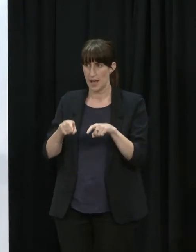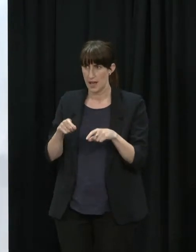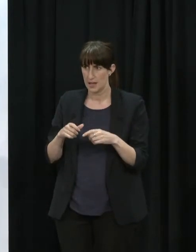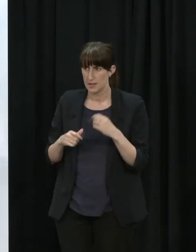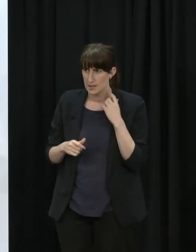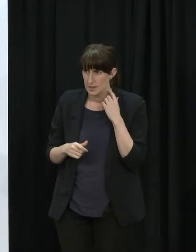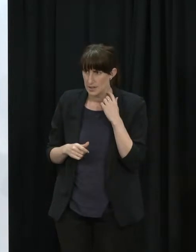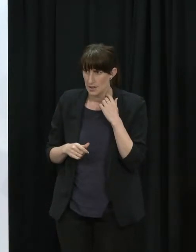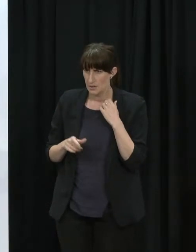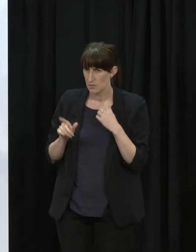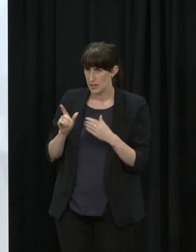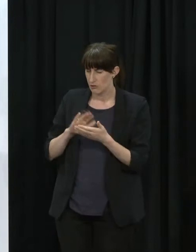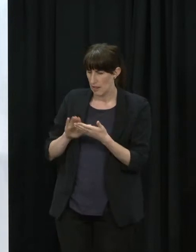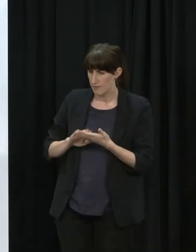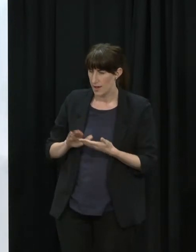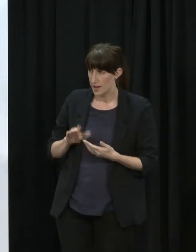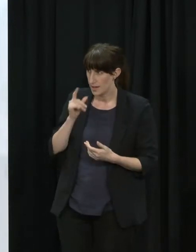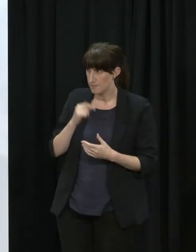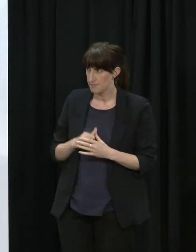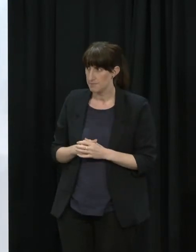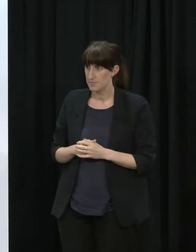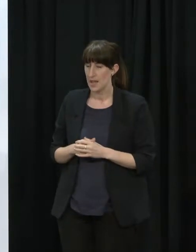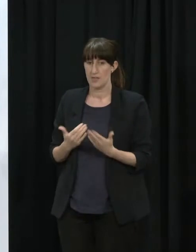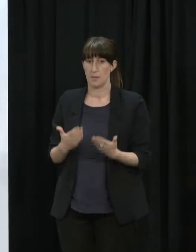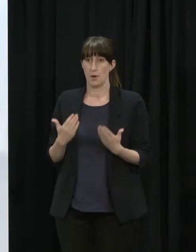Maori MiQ huringa,